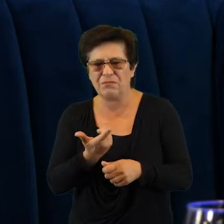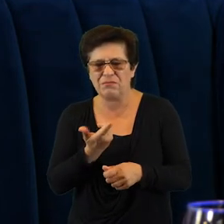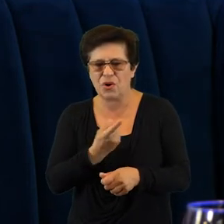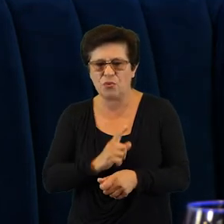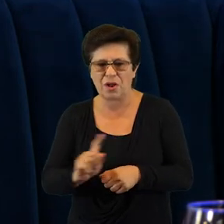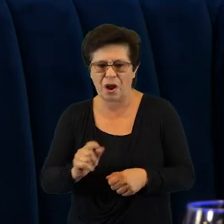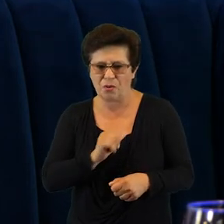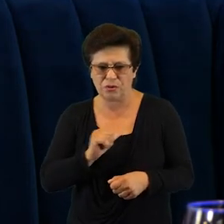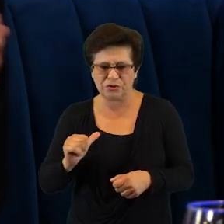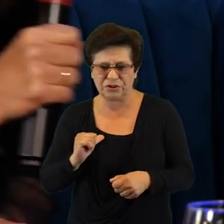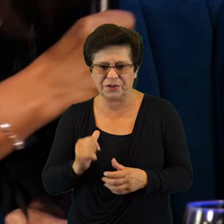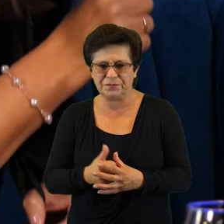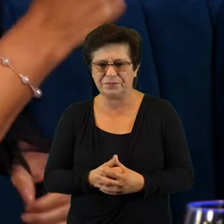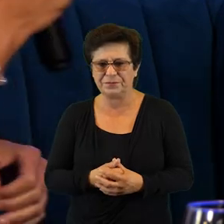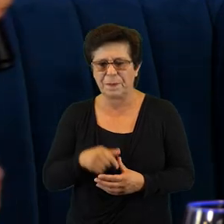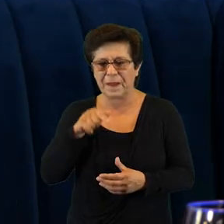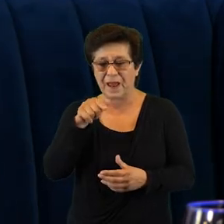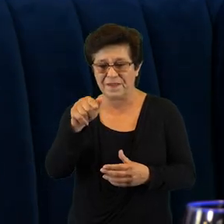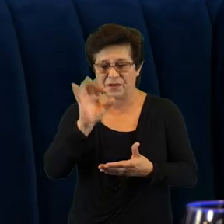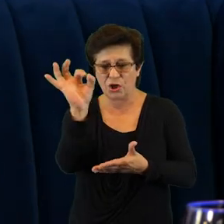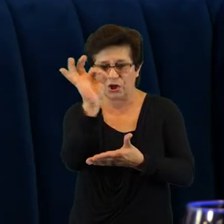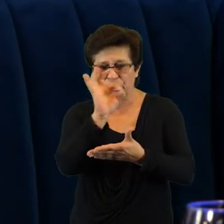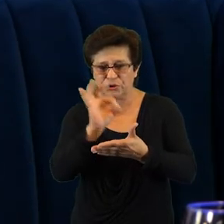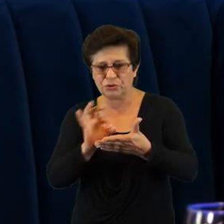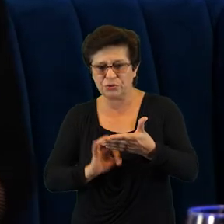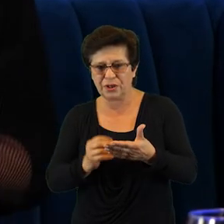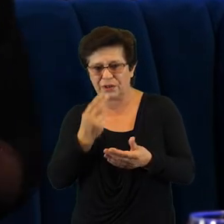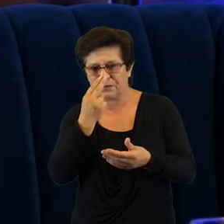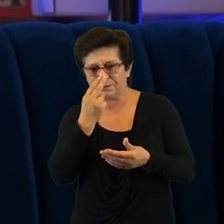Ten rysunek, który tutaj nad nami wisi,